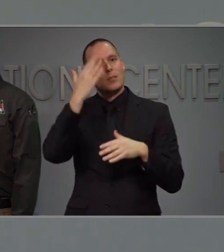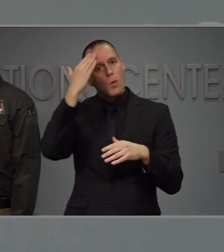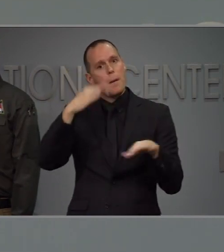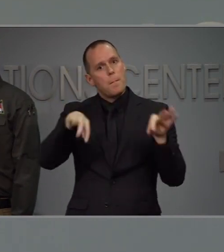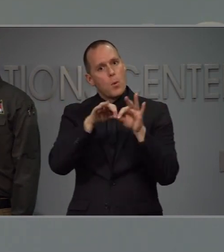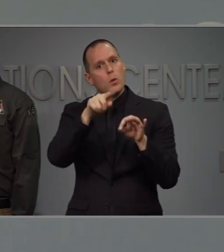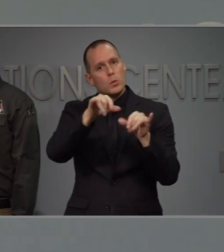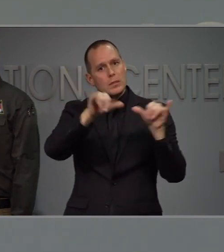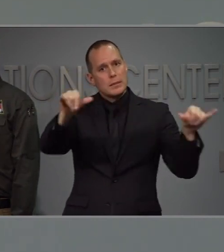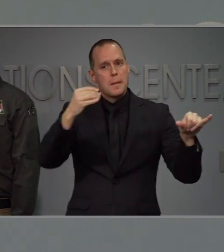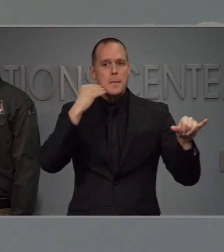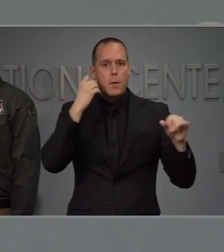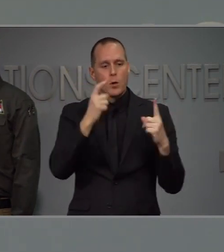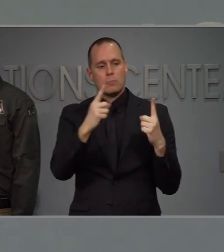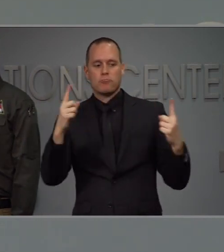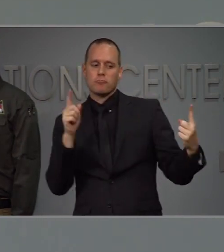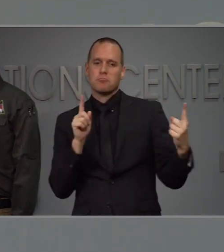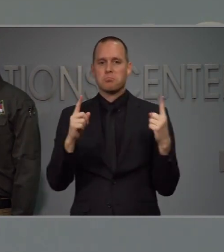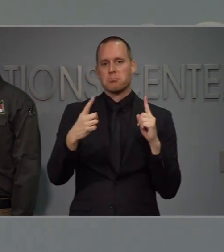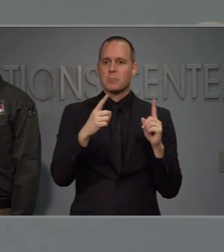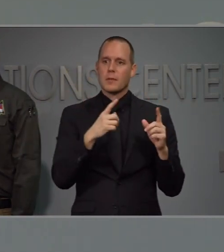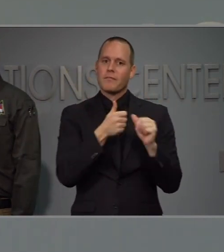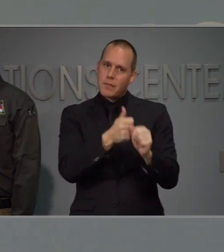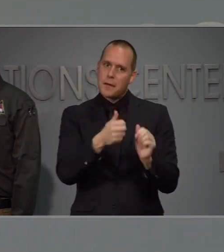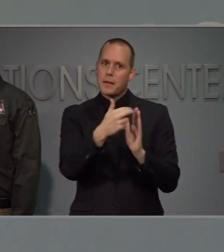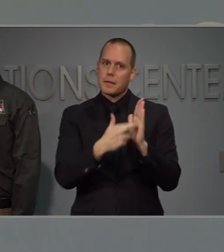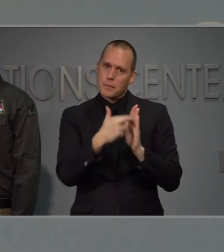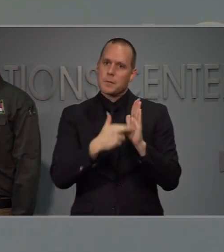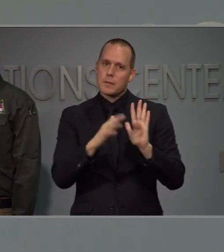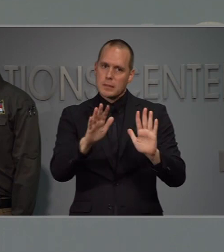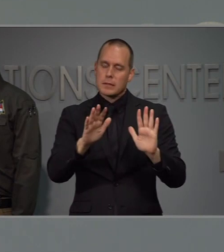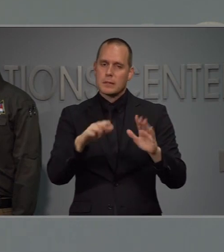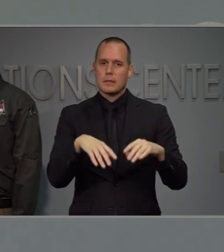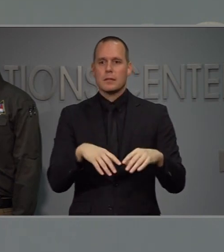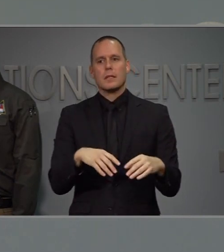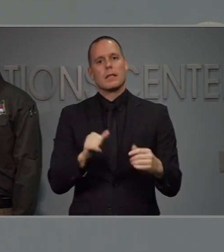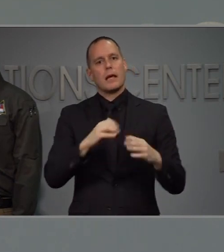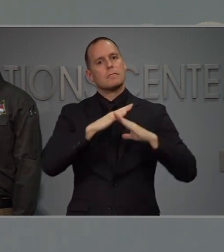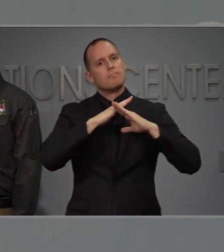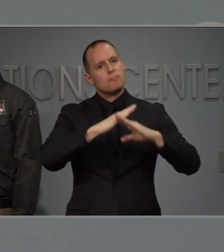comunidades y regresamos de que todo nos pongamos a pensar y